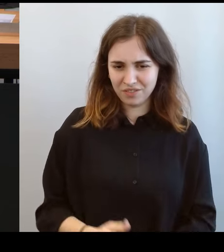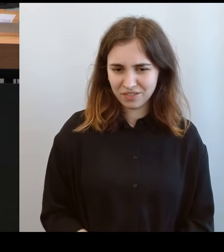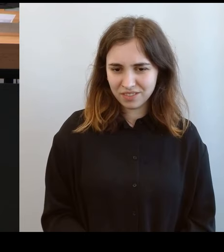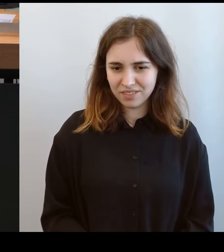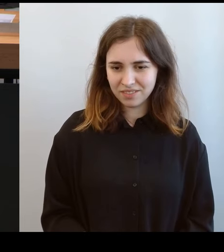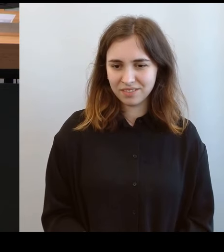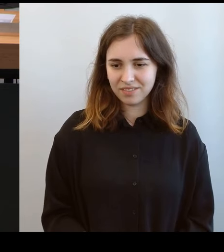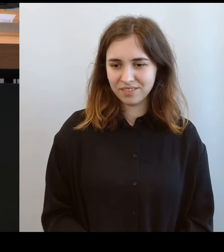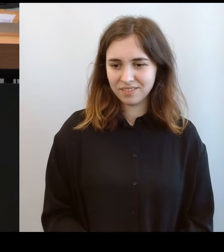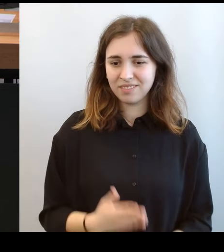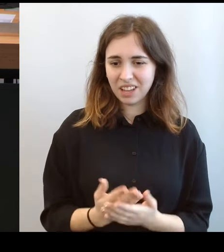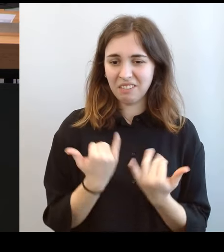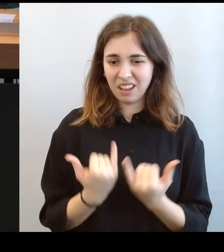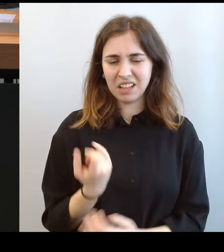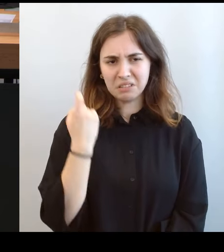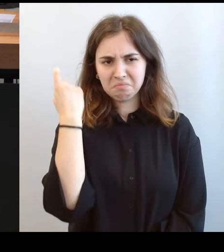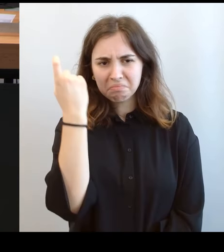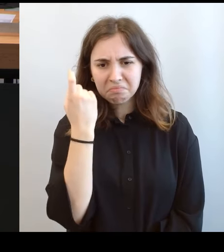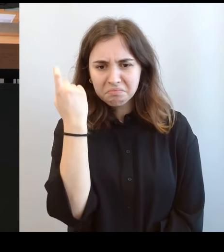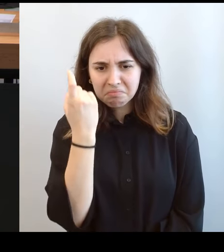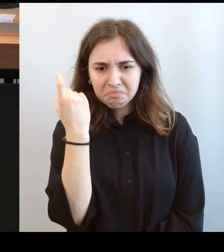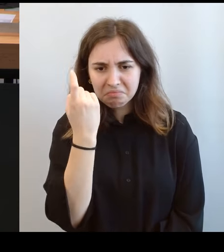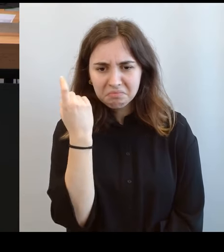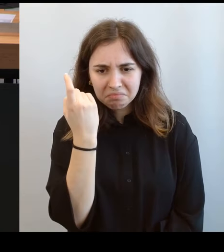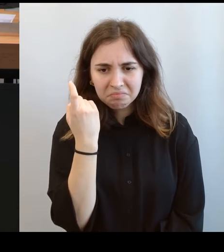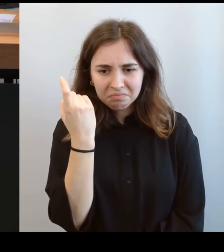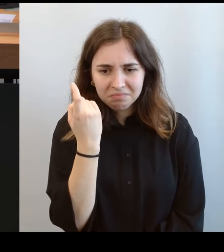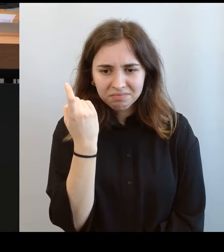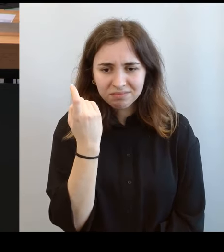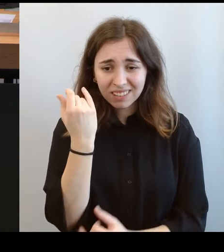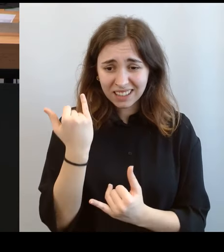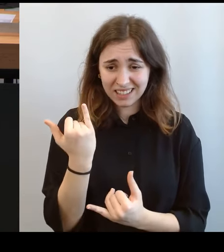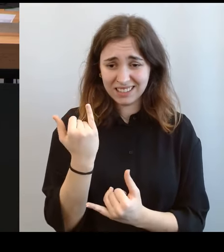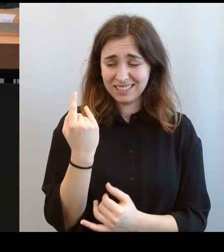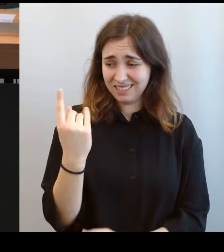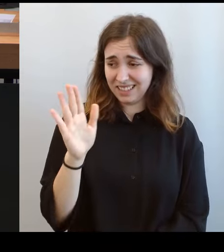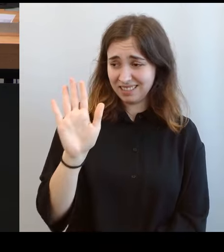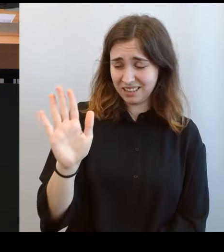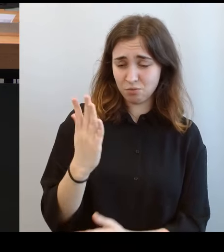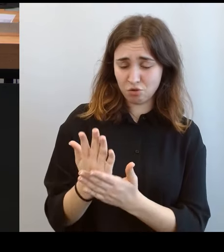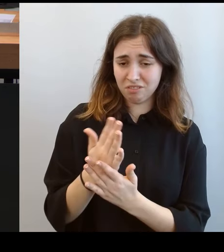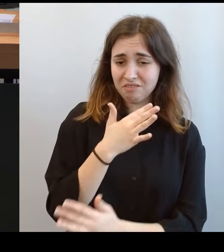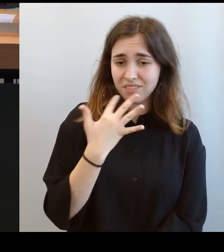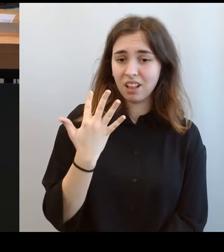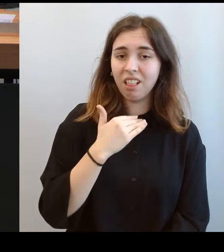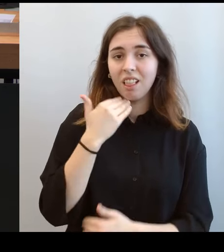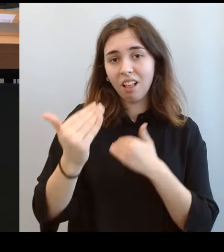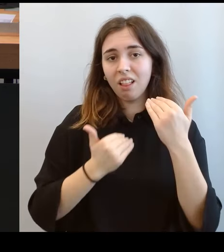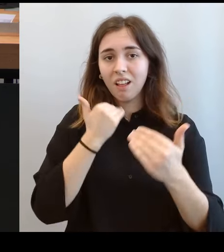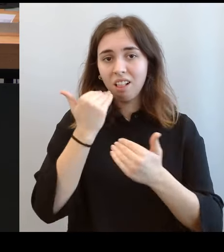gleicher Weise mit diesem Instrument von der demokratischen Mitte der Gesellschaft Antwort erfährt. Zumal,